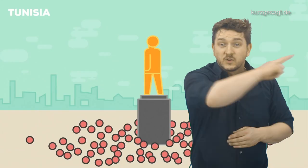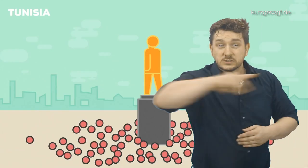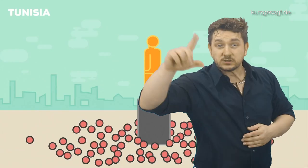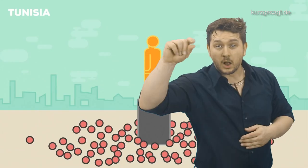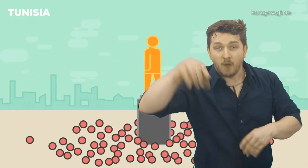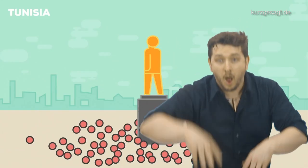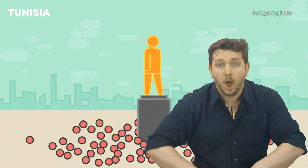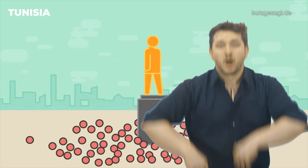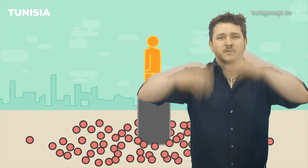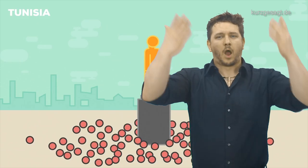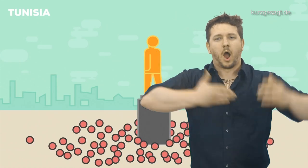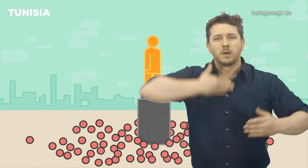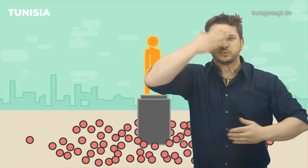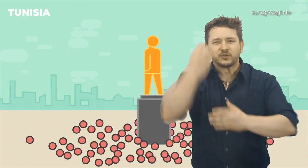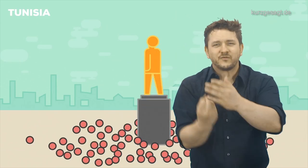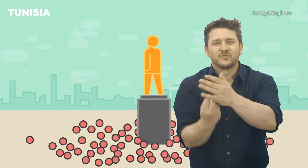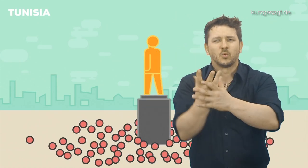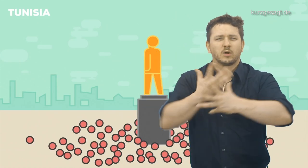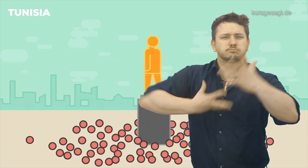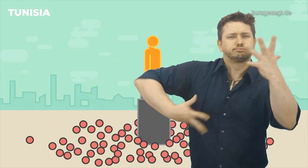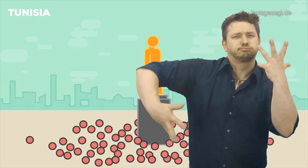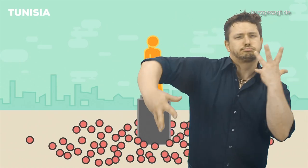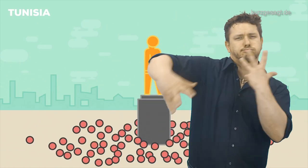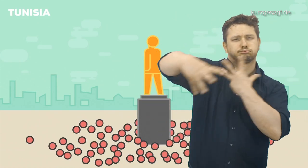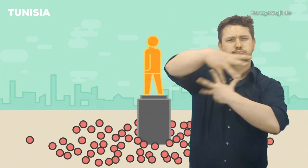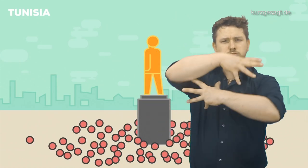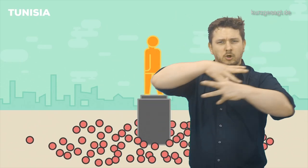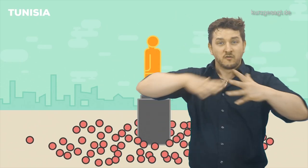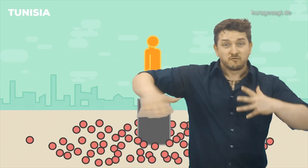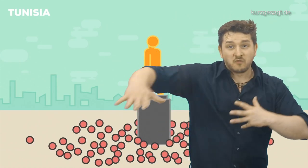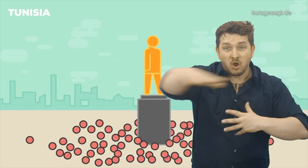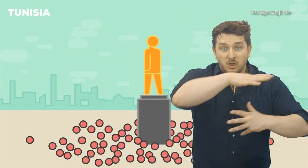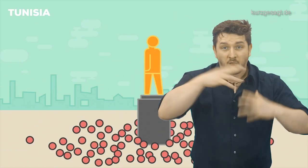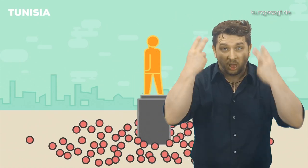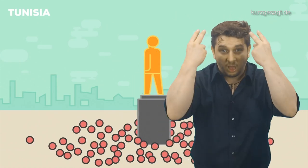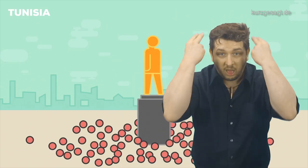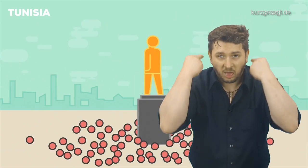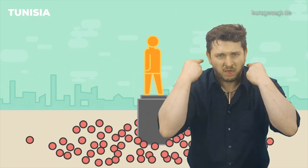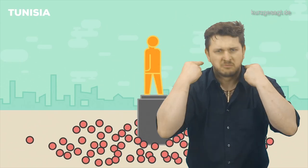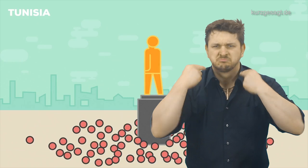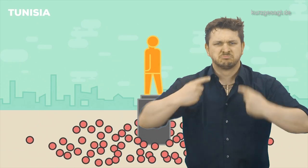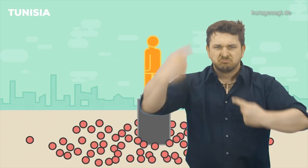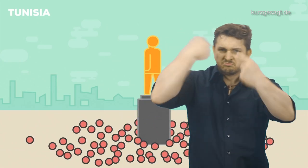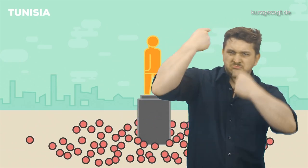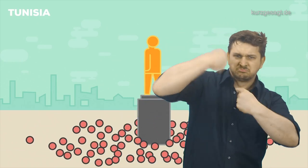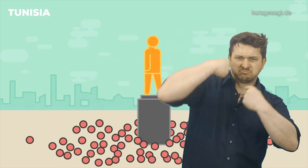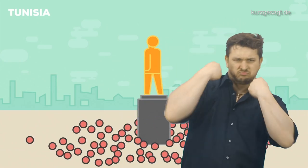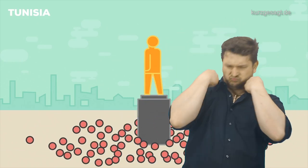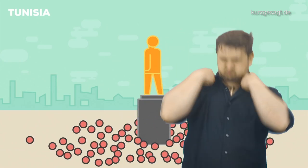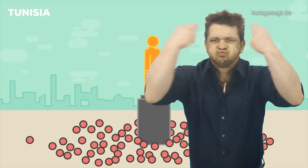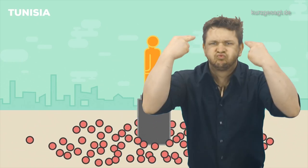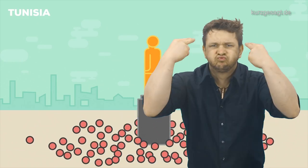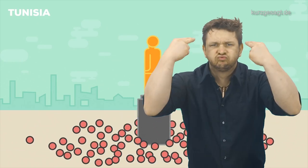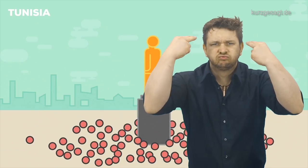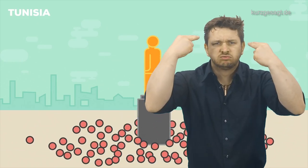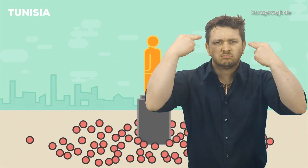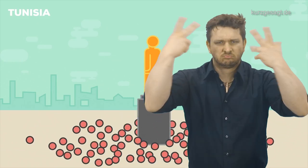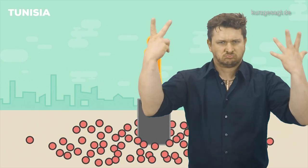2011 begann der "Arabische Frühling": Das Volk wollte sich plötzlich nichts mehr gefallen lassen.